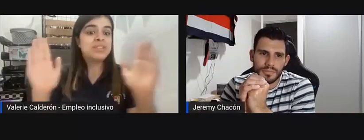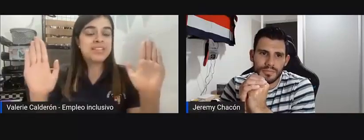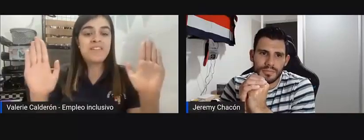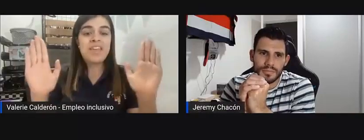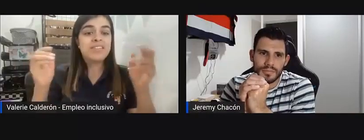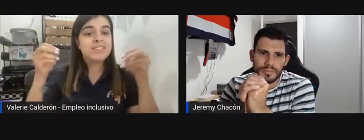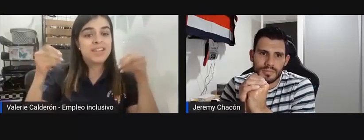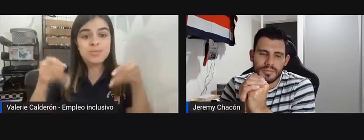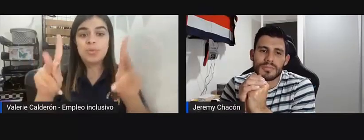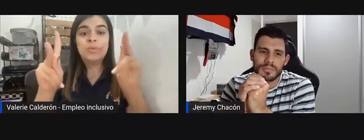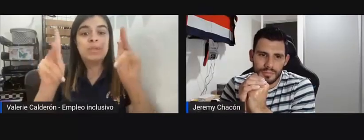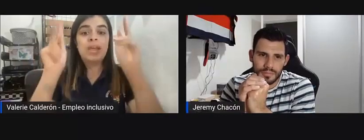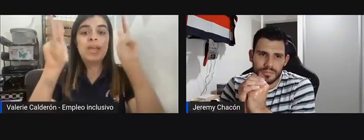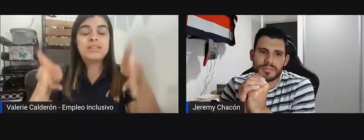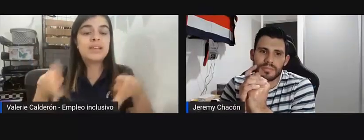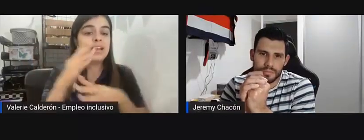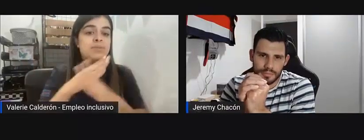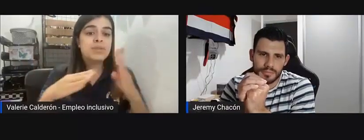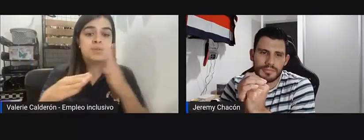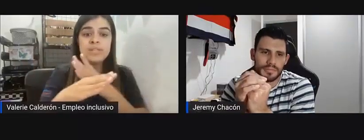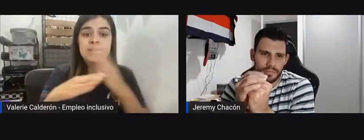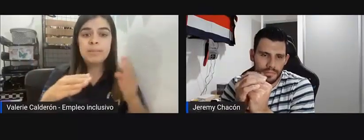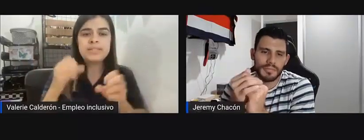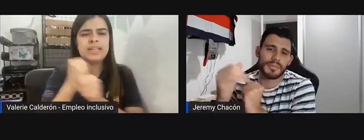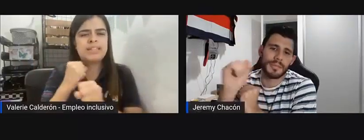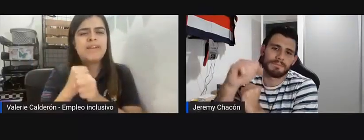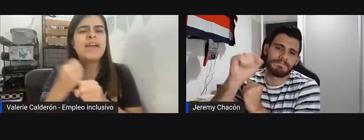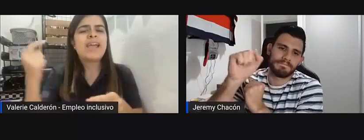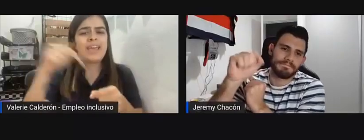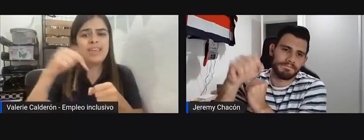puertas abiertas a las oportunidades a que las personas con discapacidad trabajen ahí